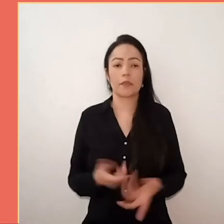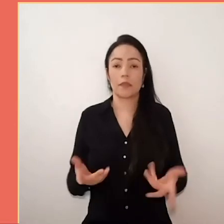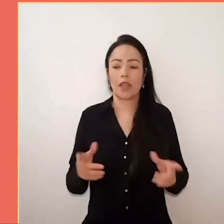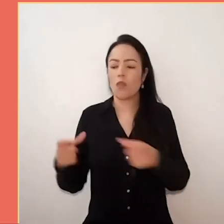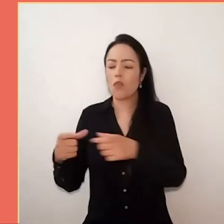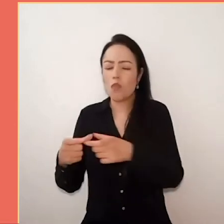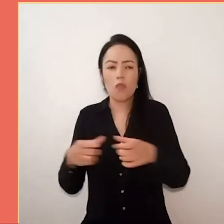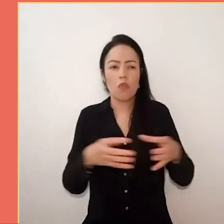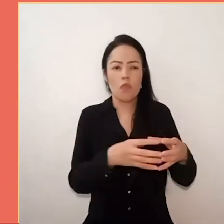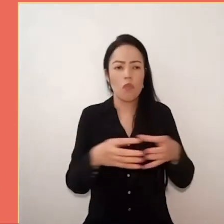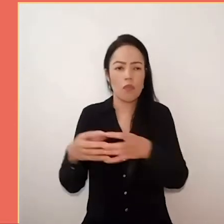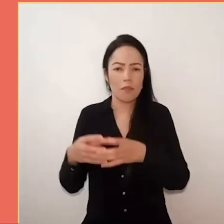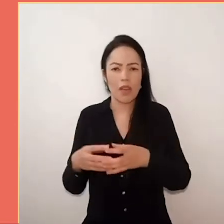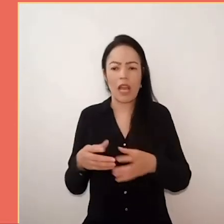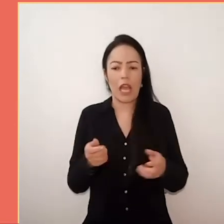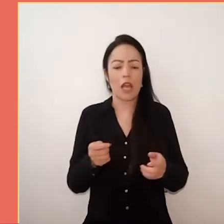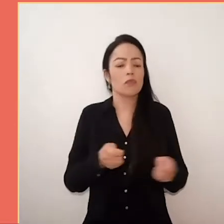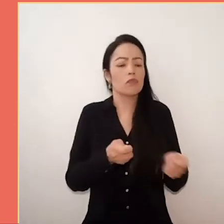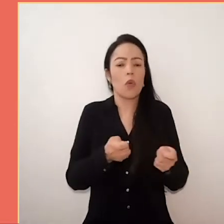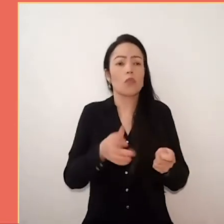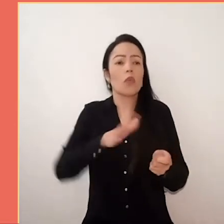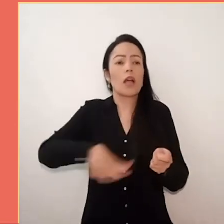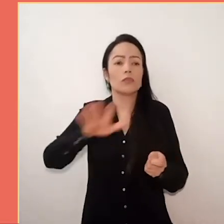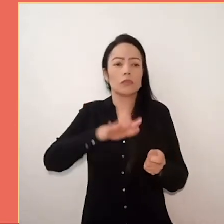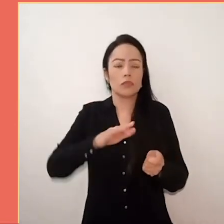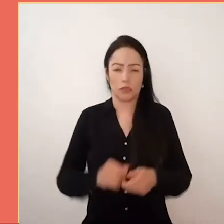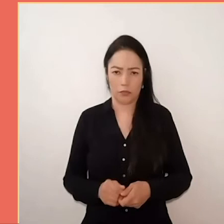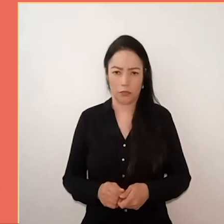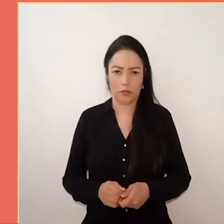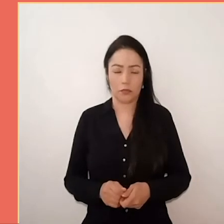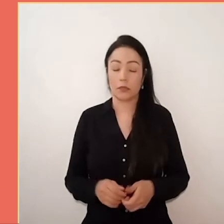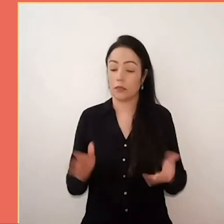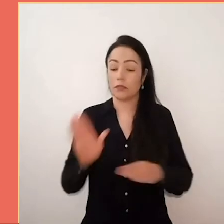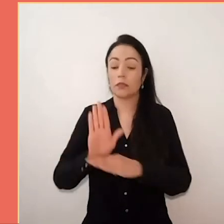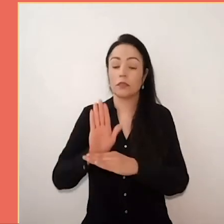que controla, controla, controla. E eu acho que formar um leitor para uma educação